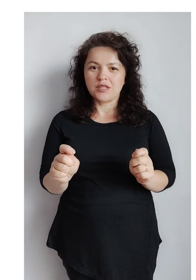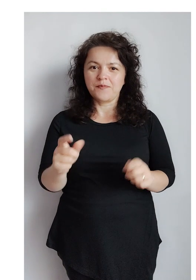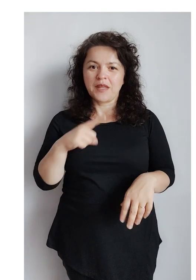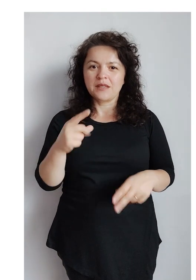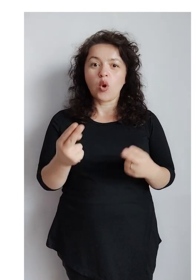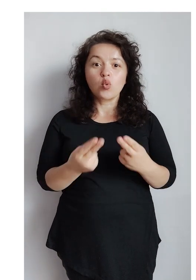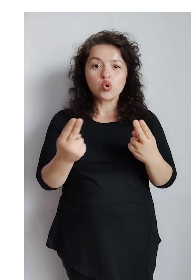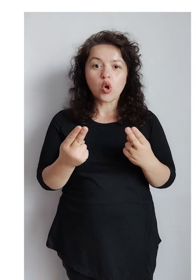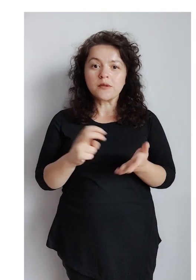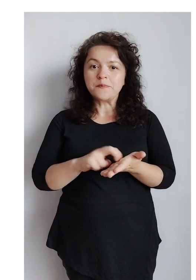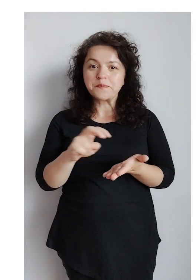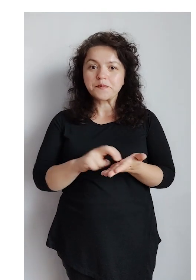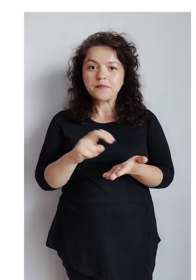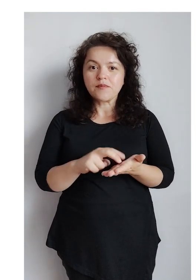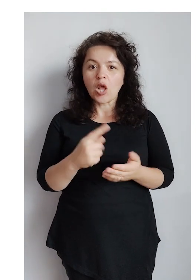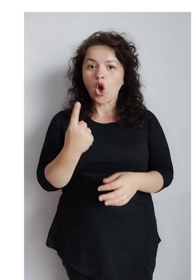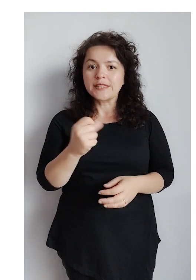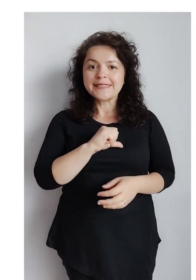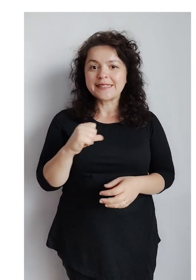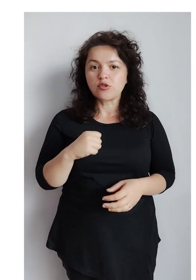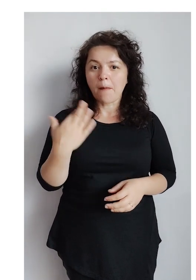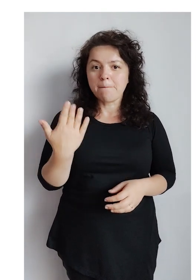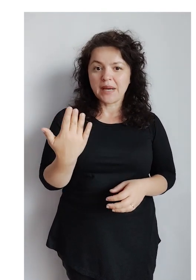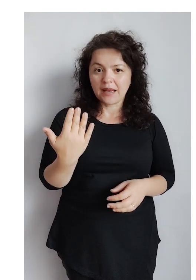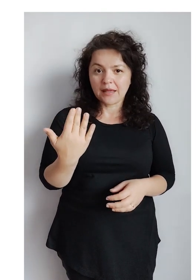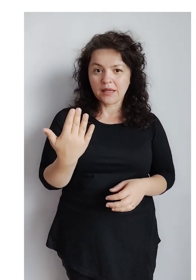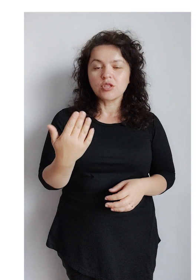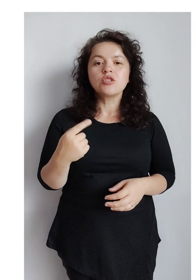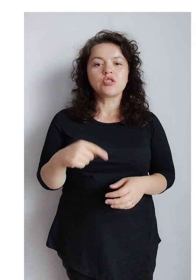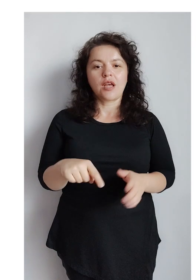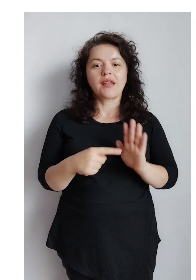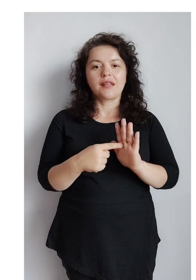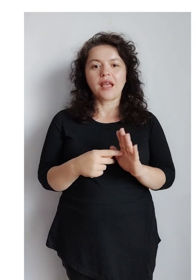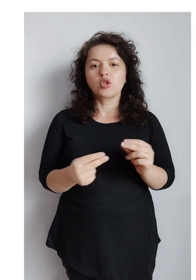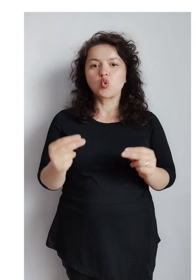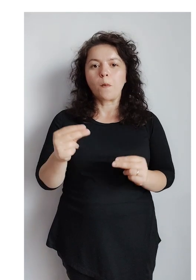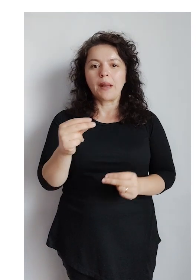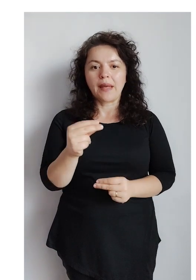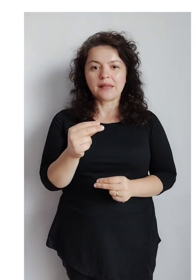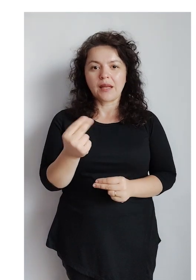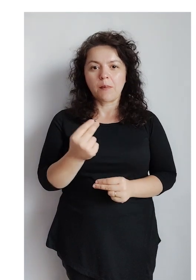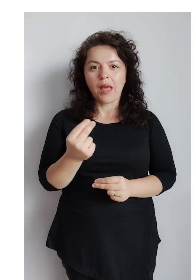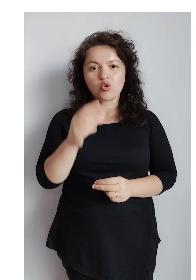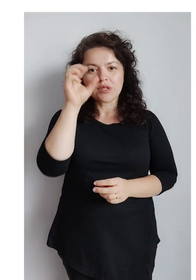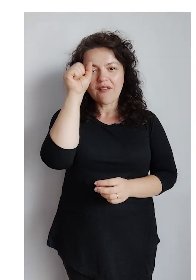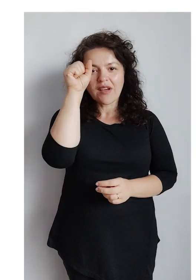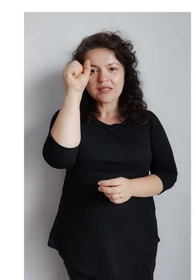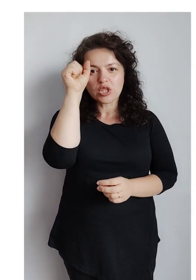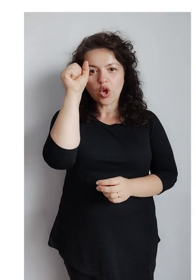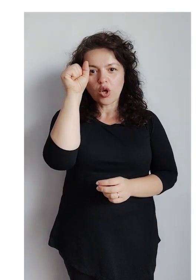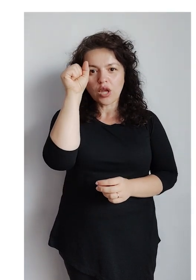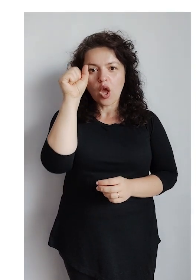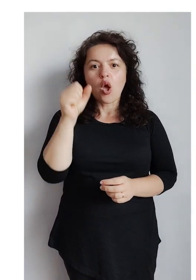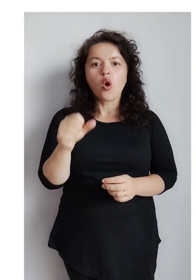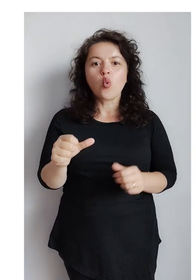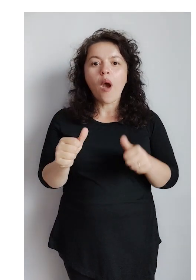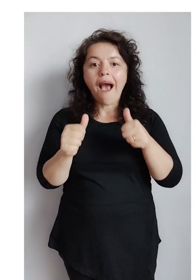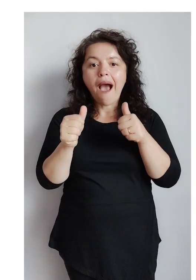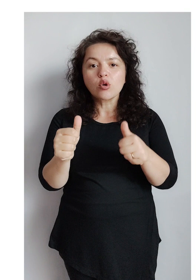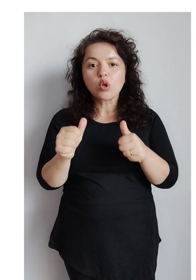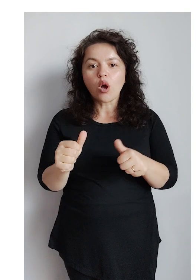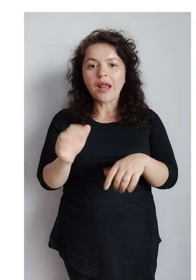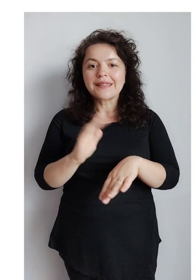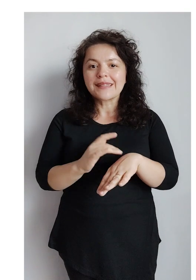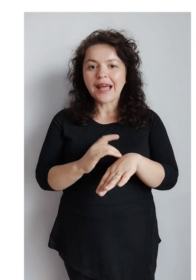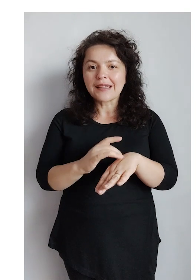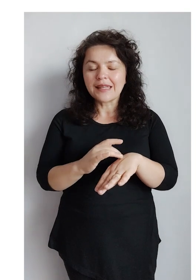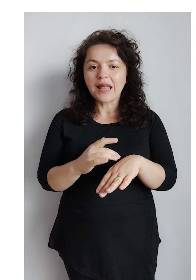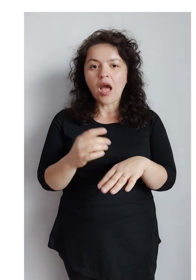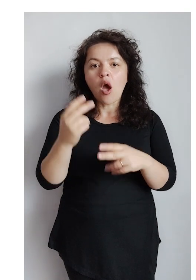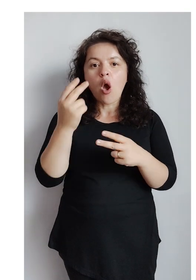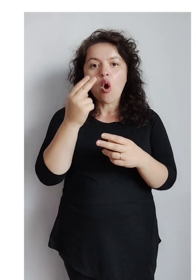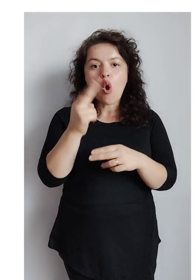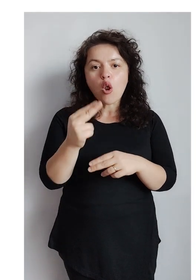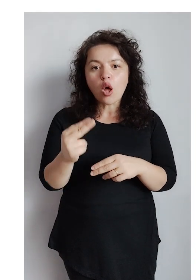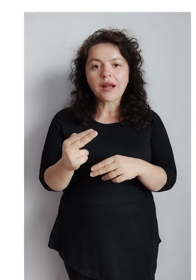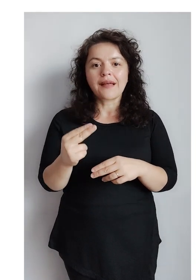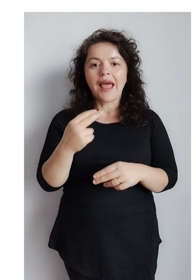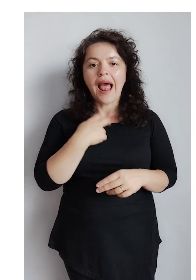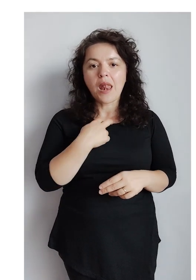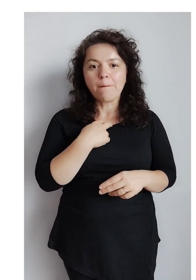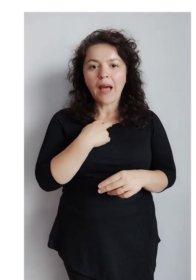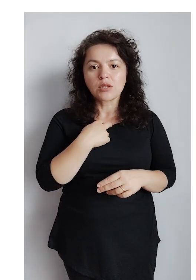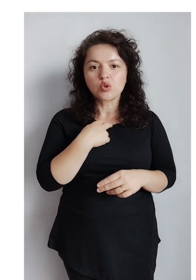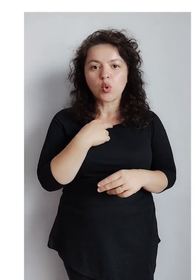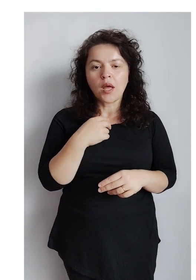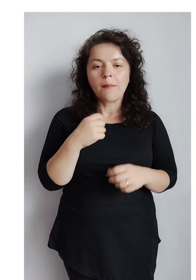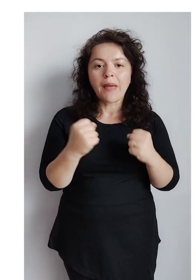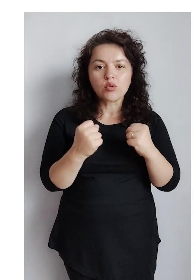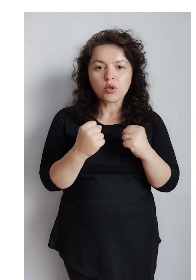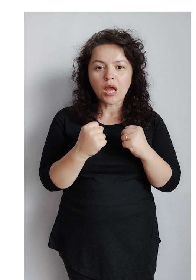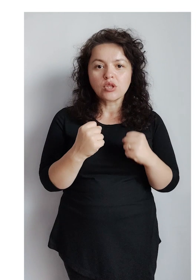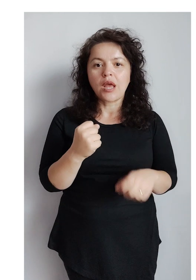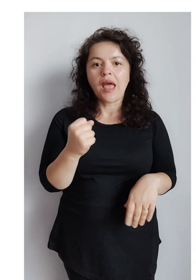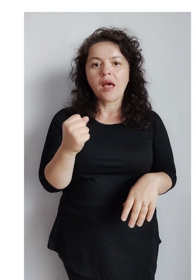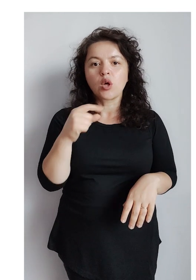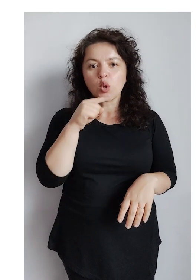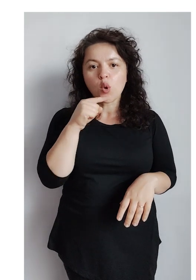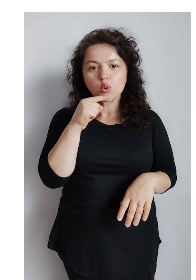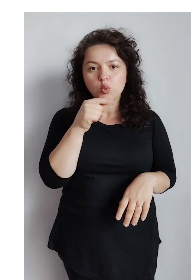Este ușor de folosit, cu o singură mână și are indicație suplimentară pentru nevăzători cu autocolante tactile și colorate, albastru pentru apă rece și roșu pentru apă caldă